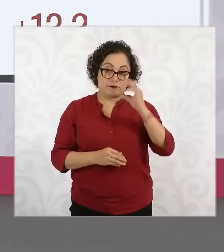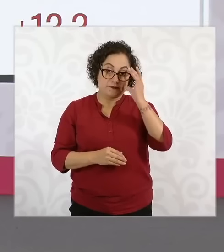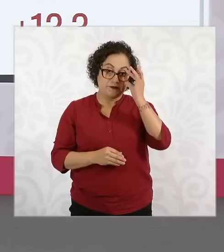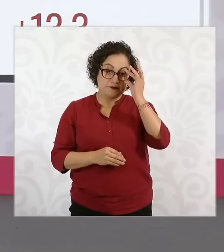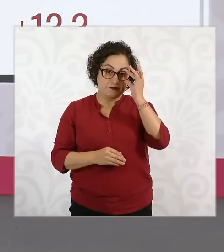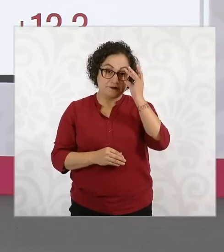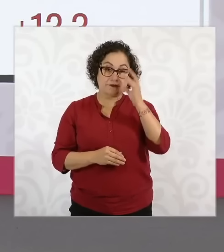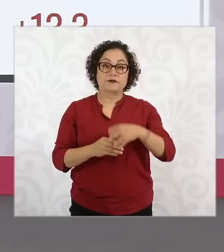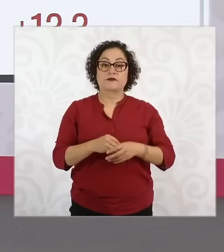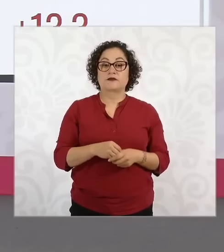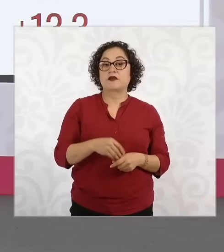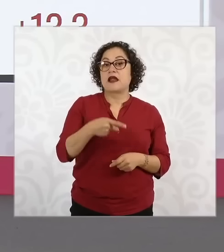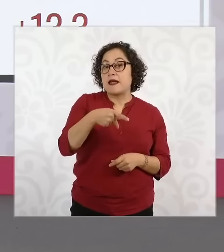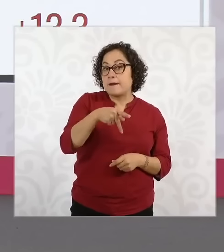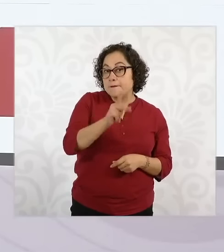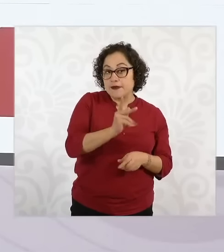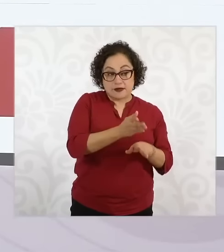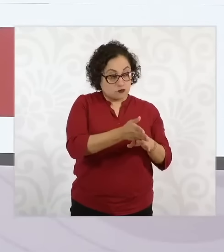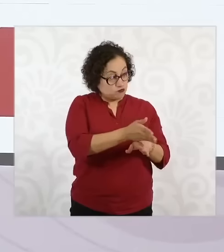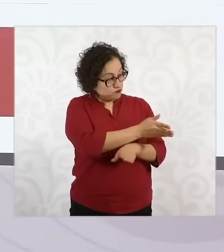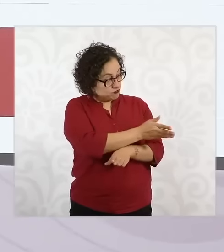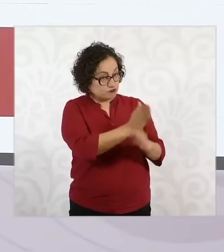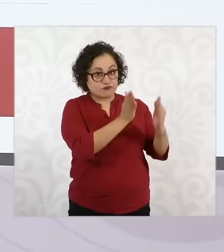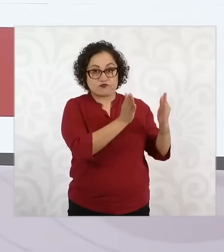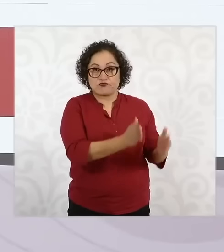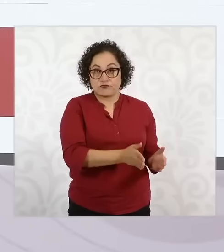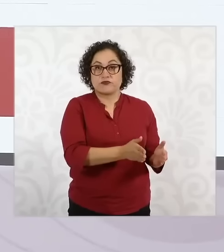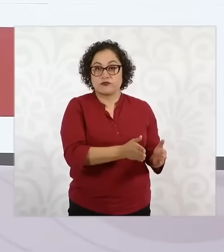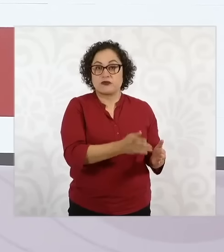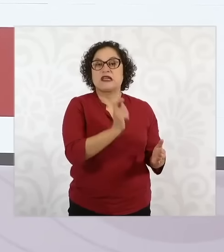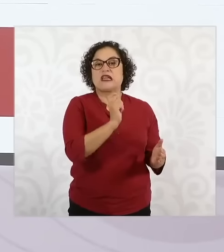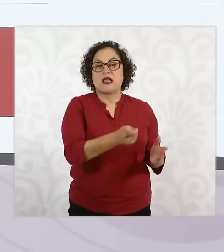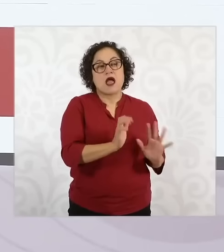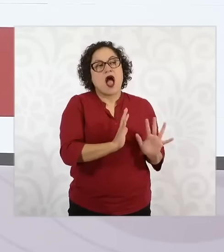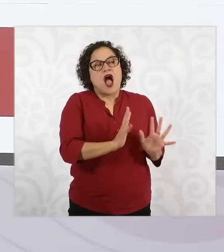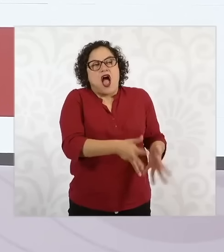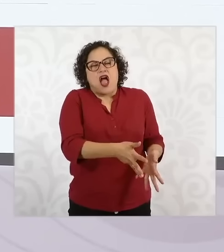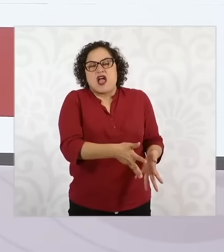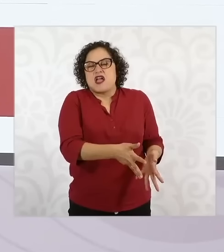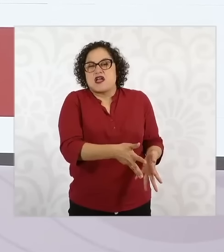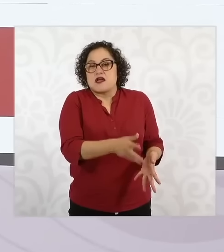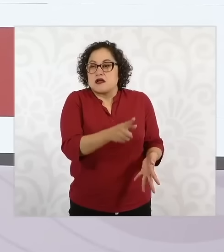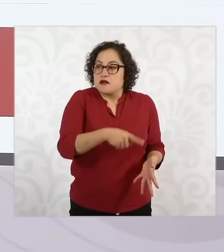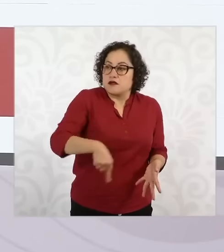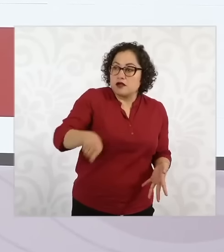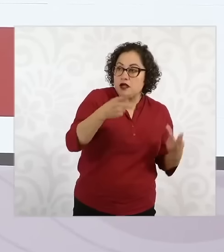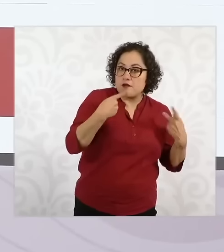Ah, pero en este periodo sigue creciendo la población, sigue creciendo el número de derecho